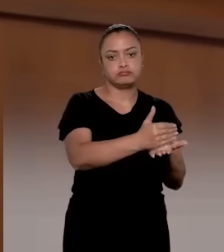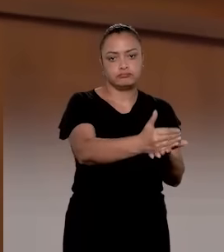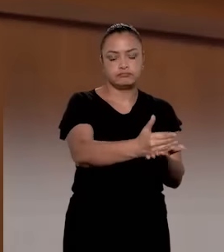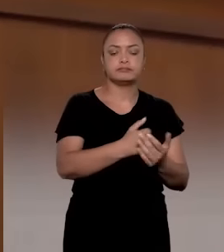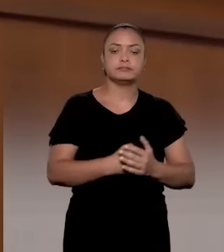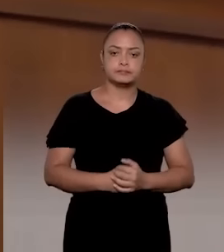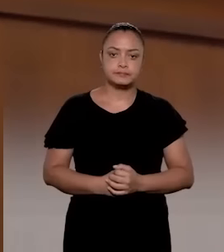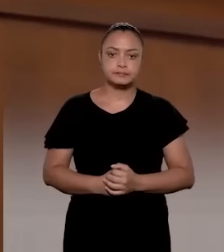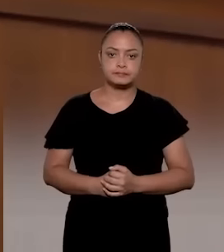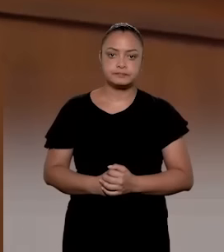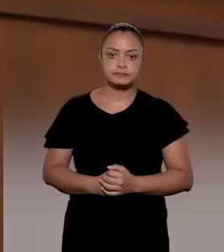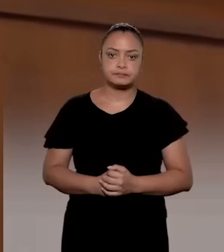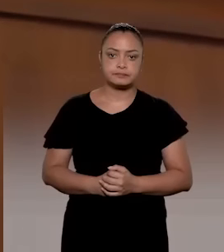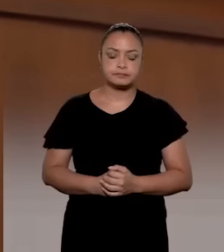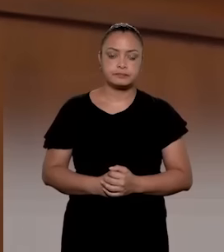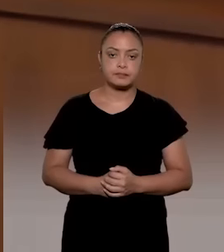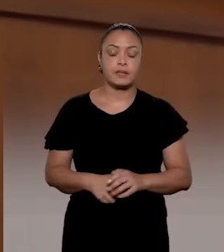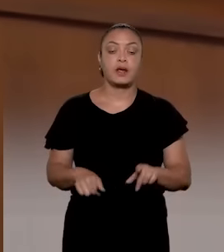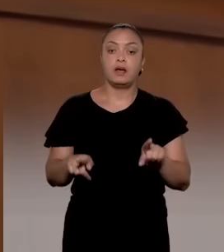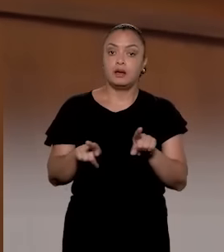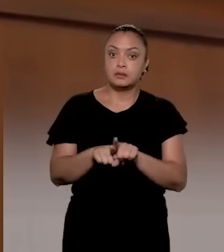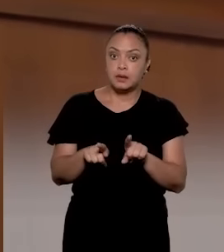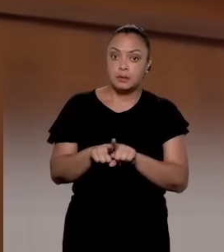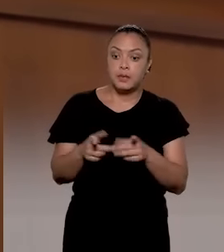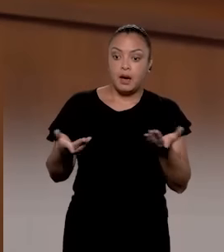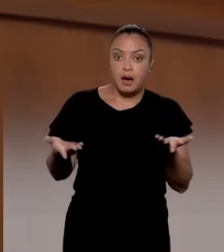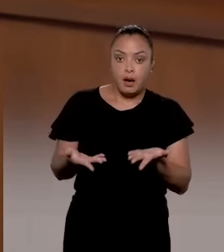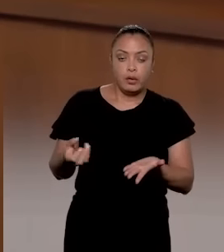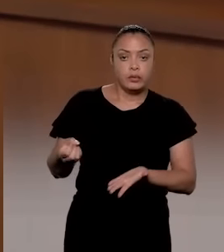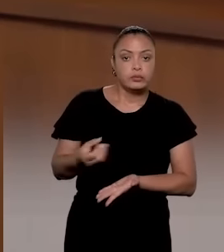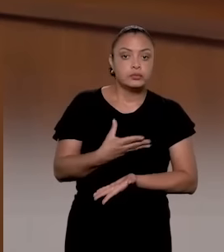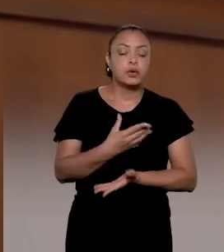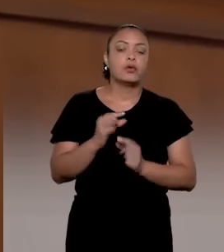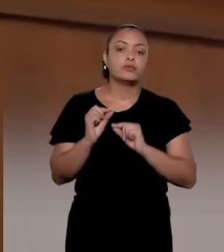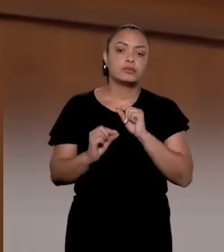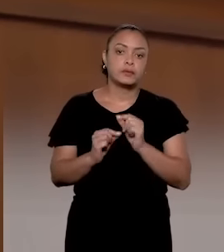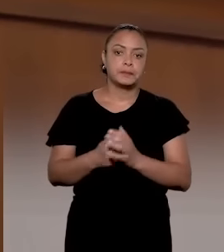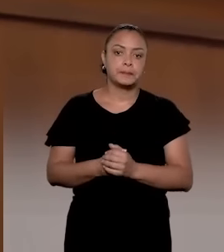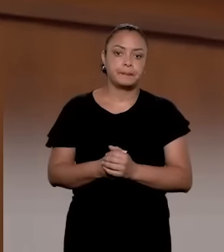adquirindo ali na plataforma. E a gente está lançando também, as opções de custeio, ou seja,